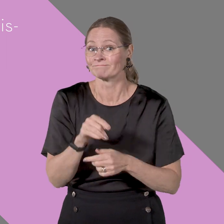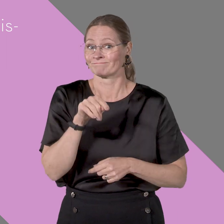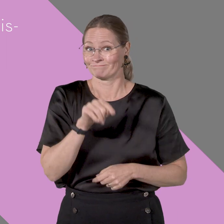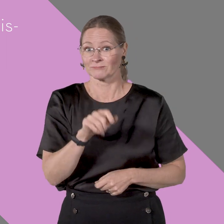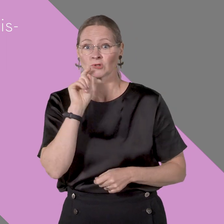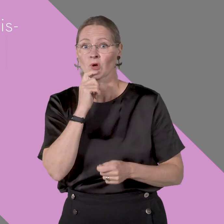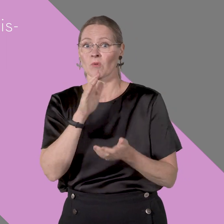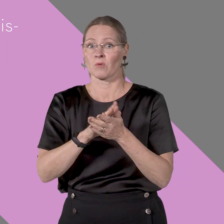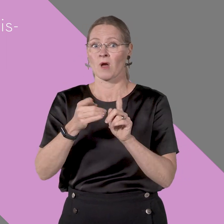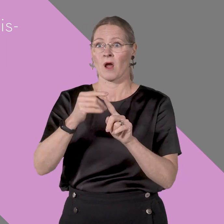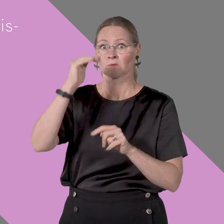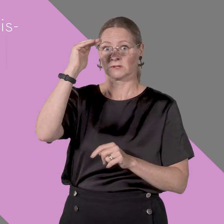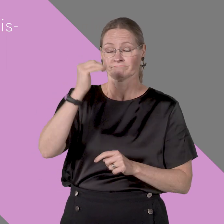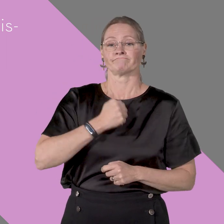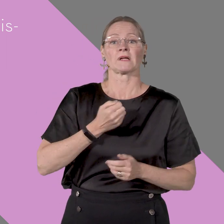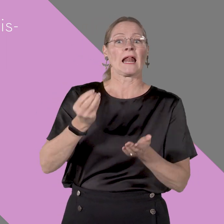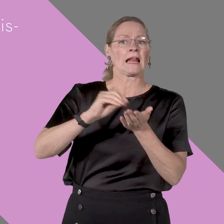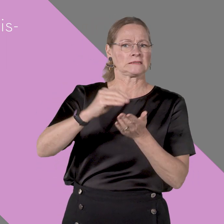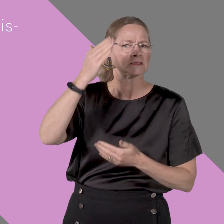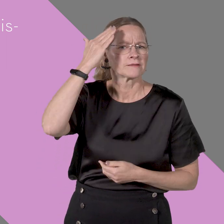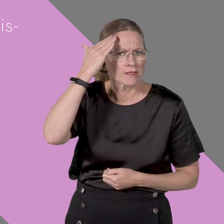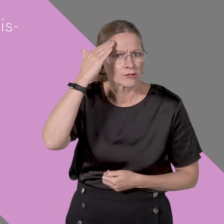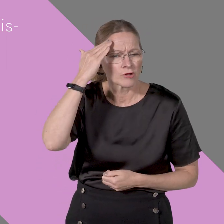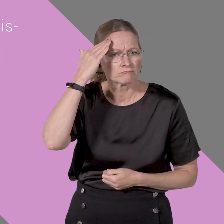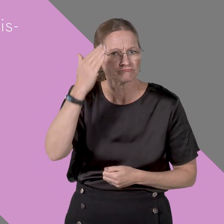joista on luvassa lisätietoa joulukuun alussa.